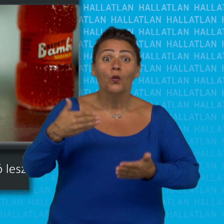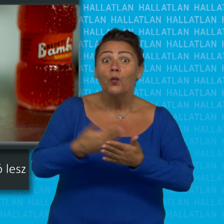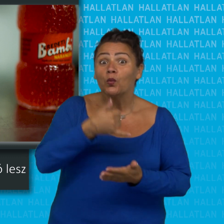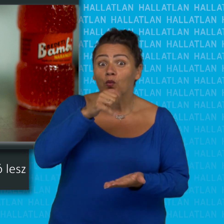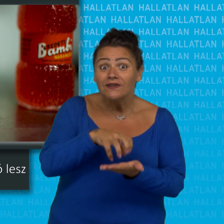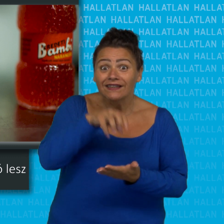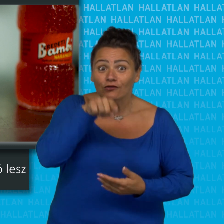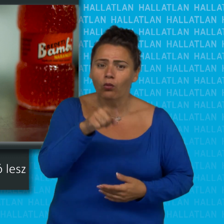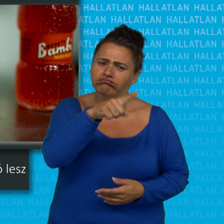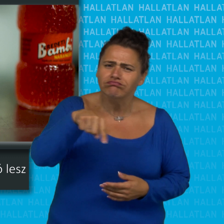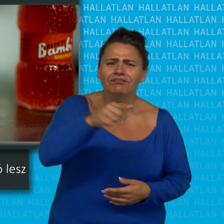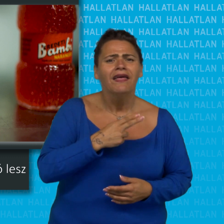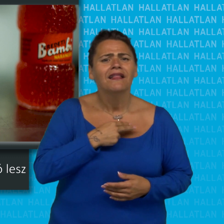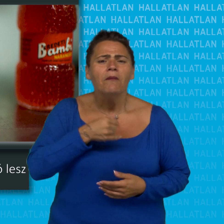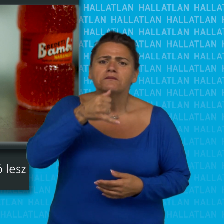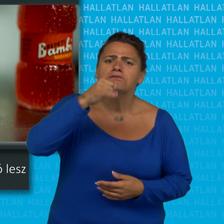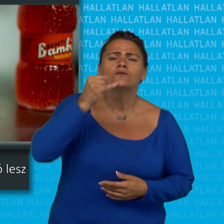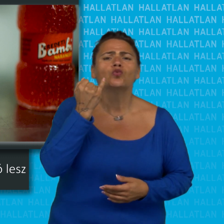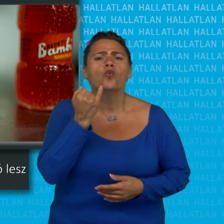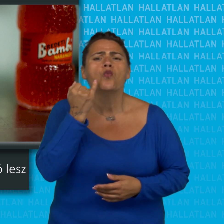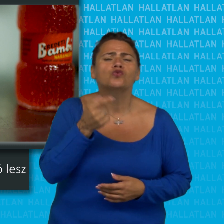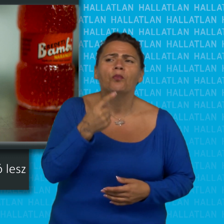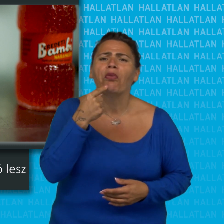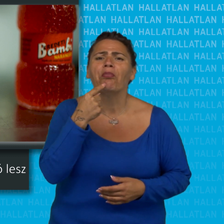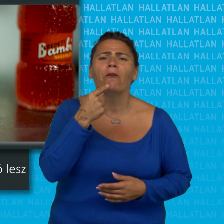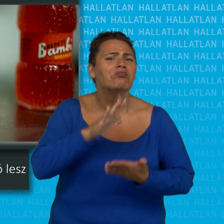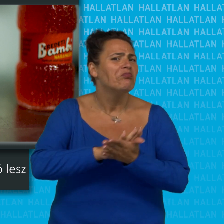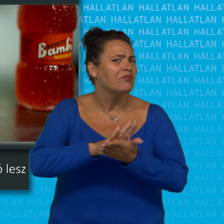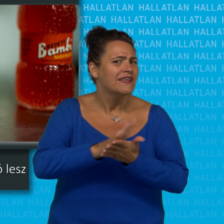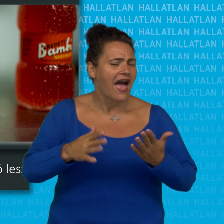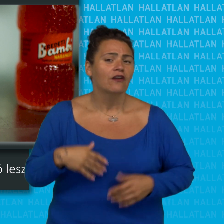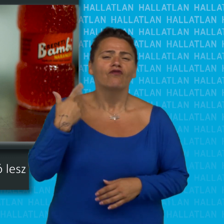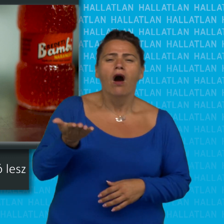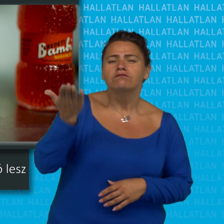szóval mindenképp érdemes lesz kipróbálni, hogy megismerjük az ízét,